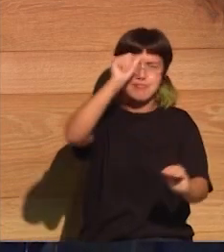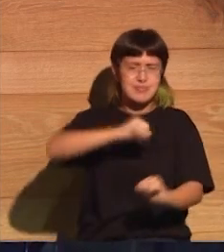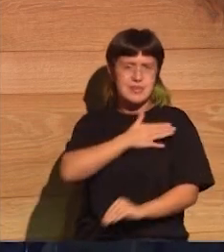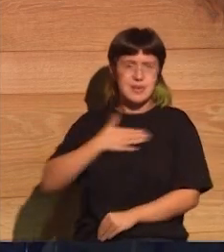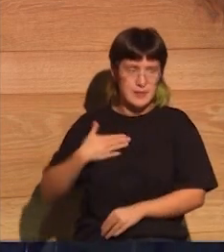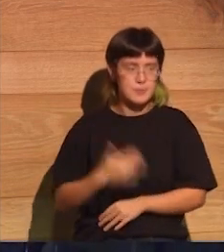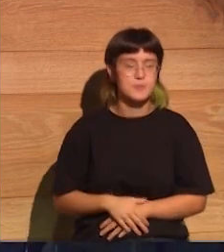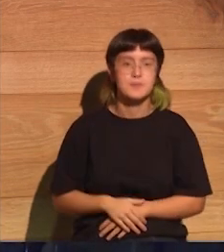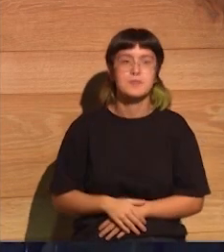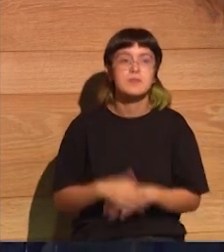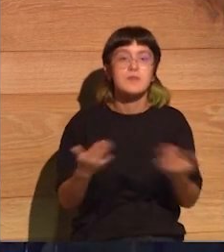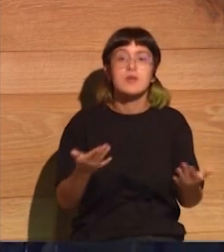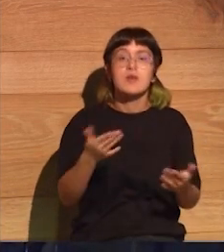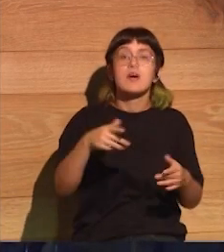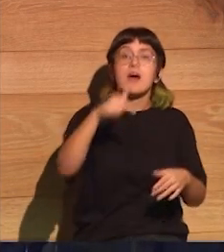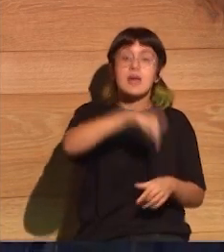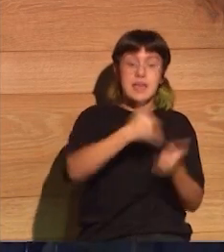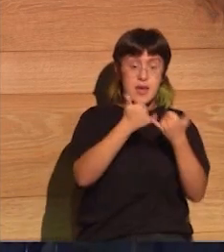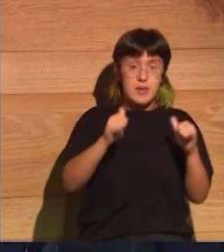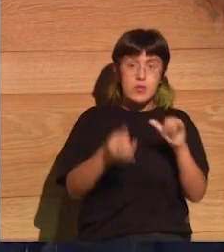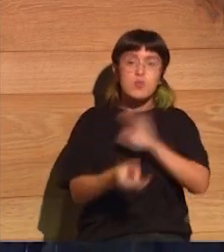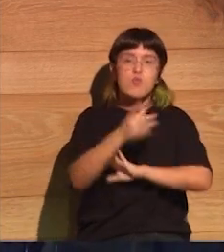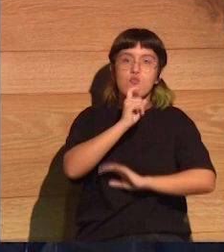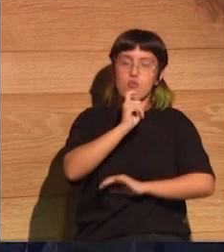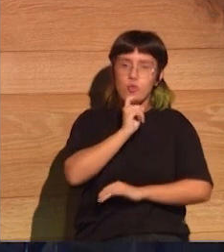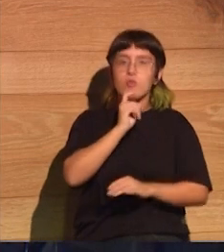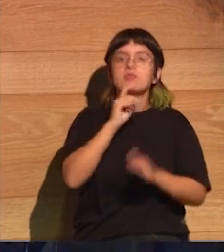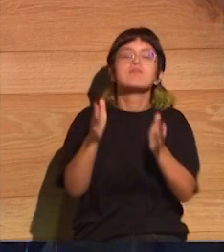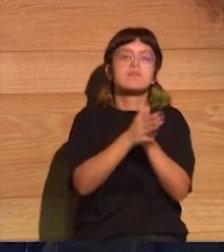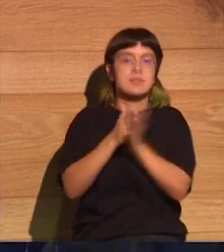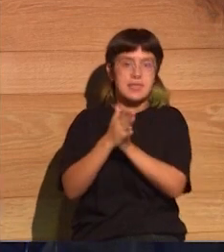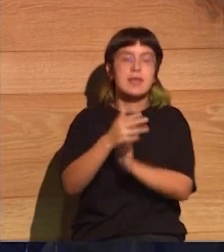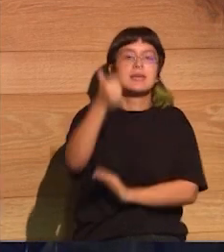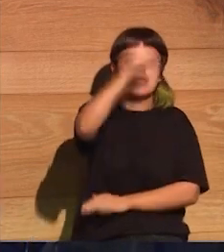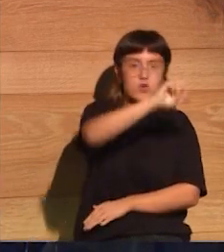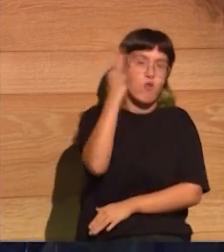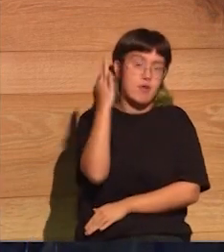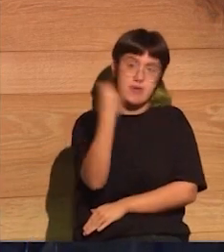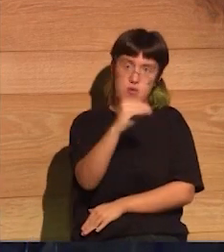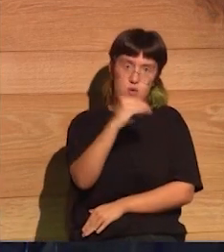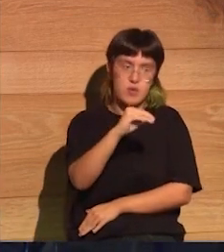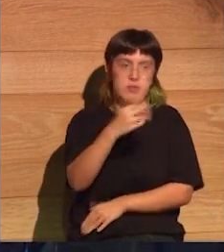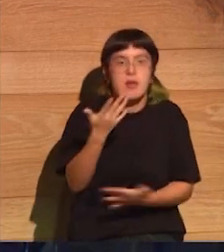en la creación de este evento entre 16 y 20 años, diciéndonos que esperaban de él, qué les gustaría, qué personas